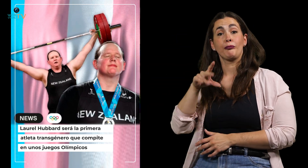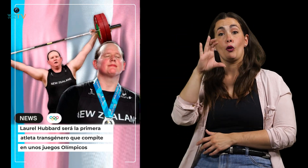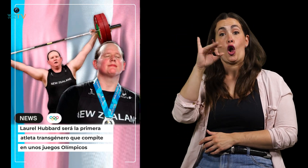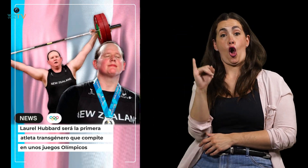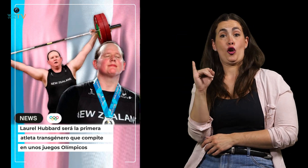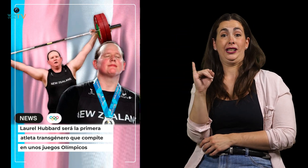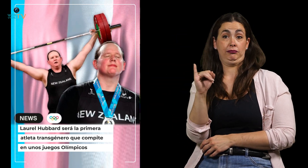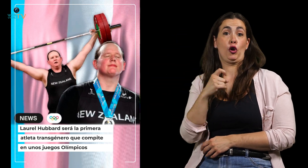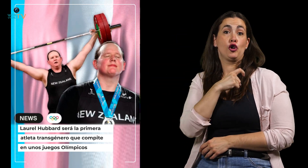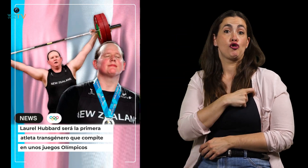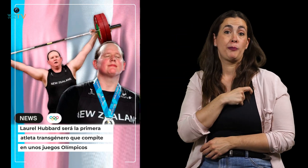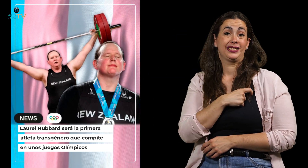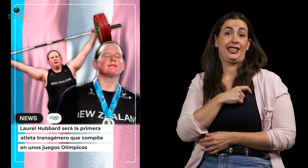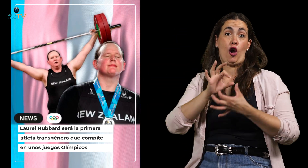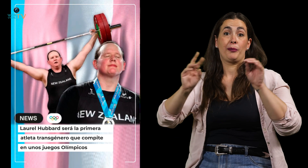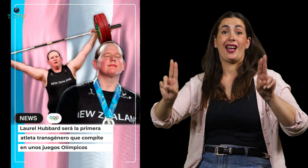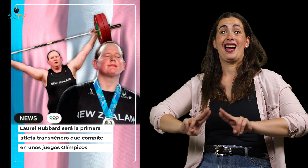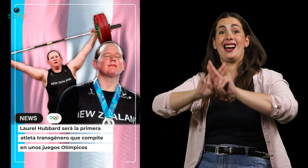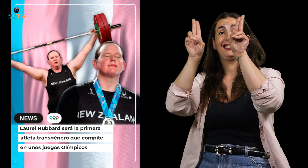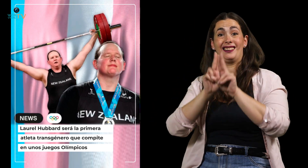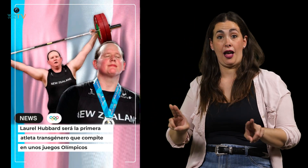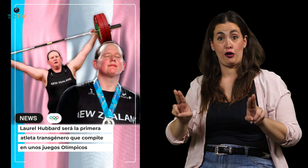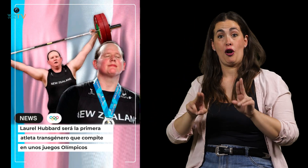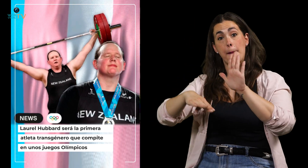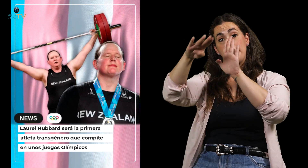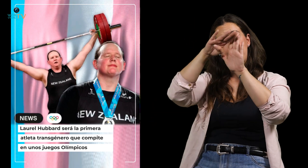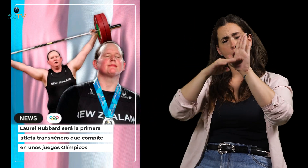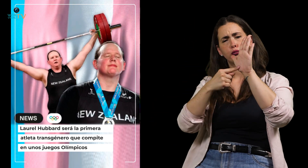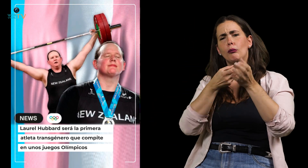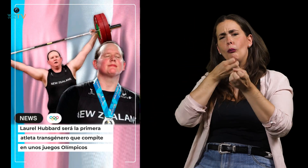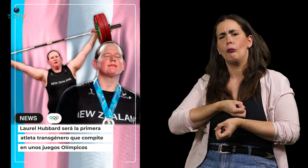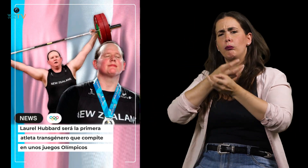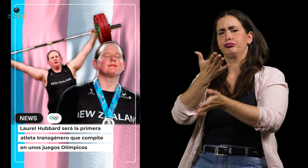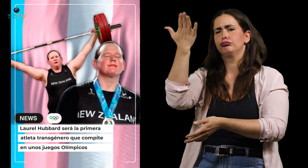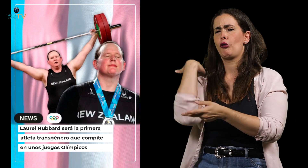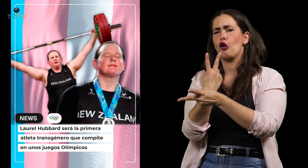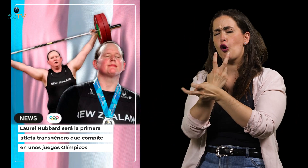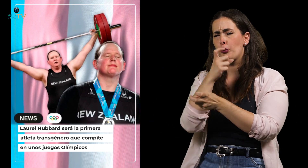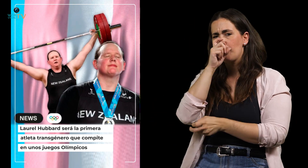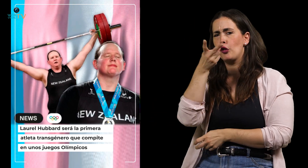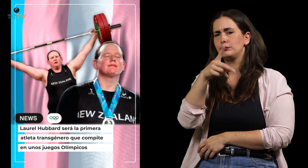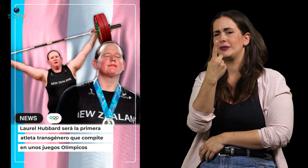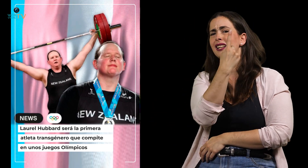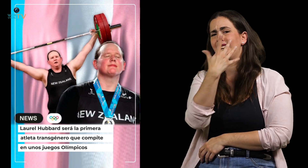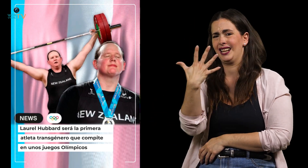Según las pautas del Comité Olímpico Internacional emitidas en noviembre de 2015,